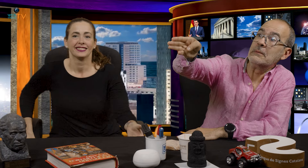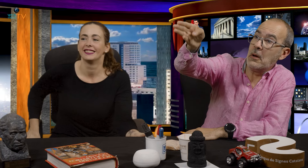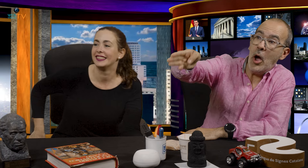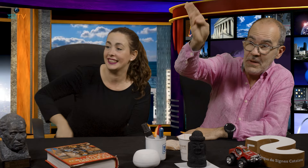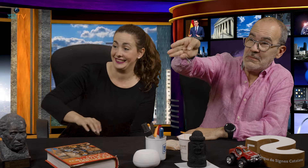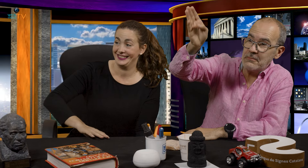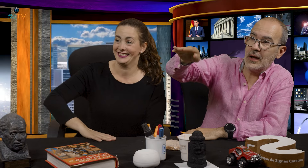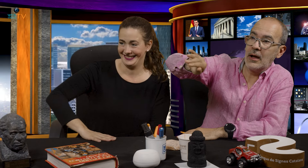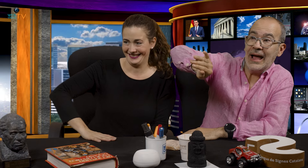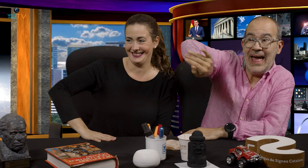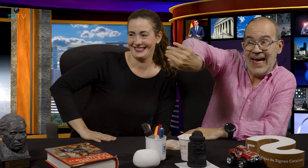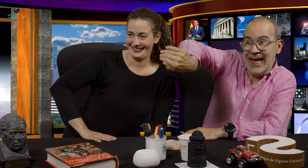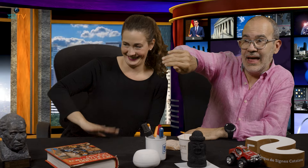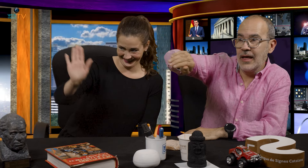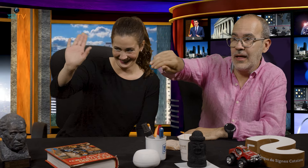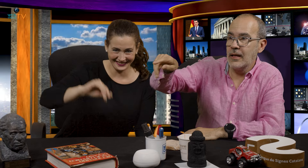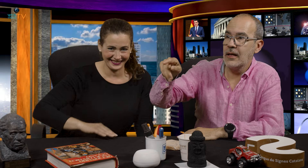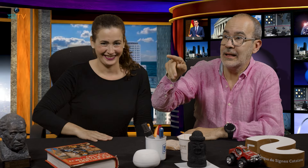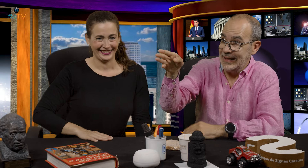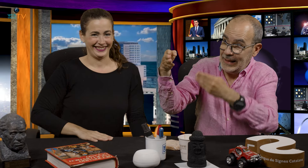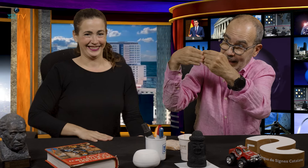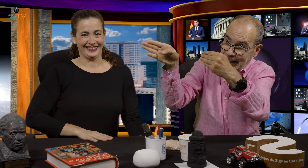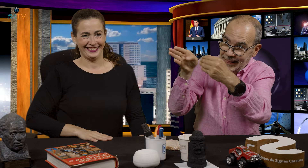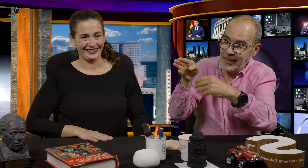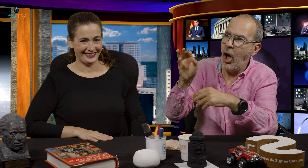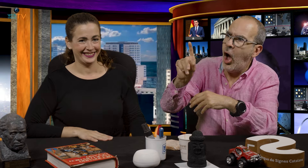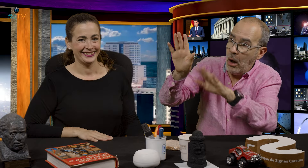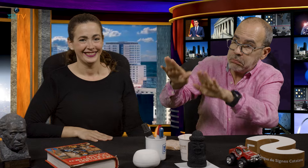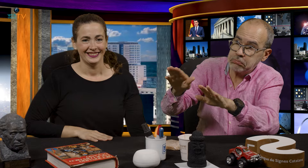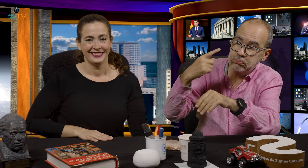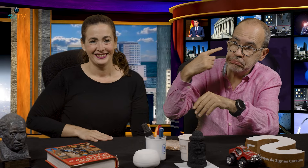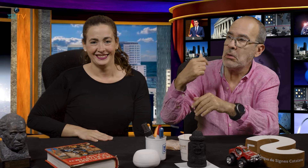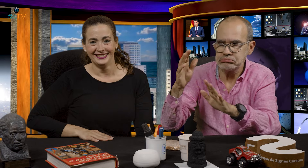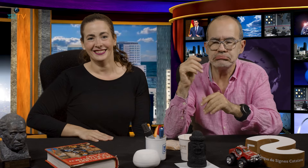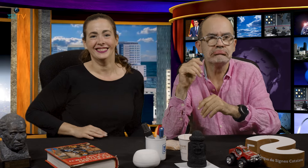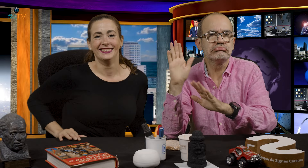Sigue recto y a la derecha, o si quieres, quédate.